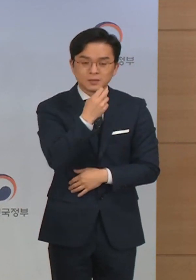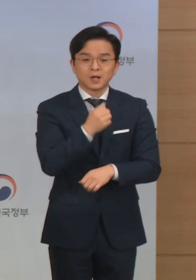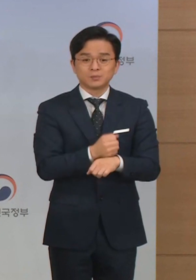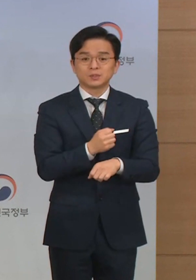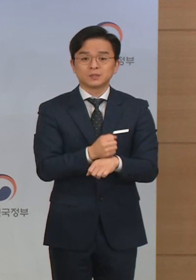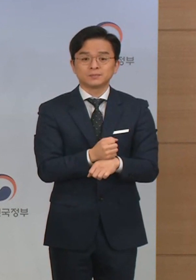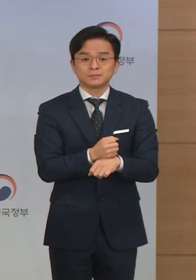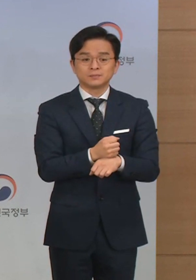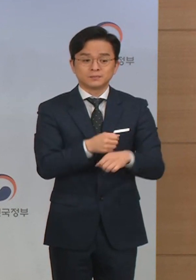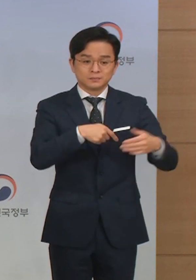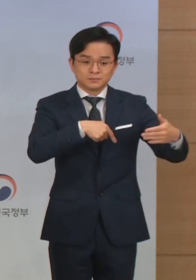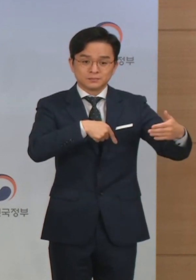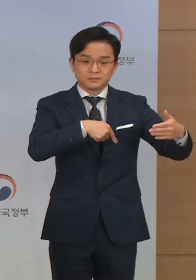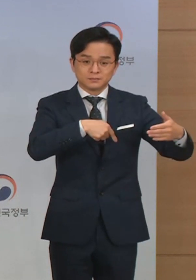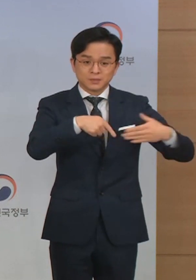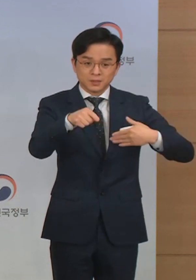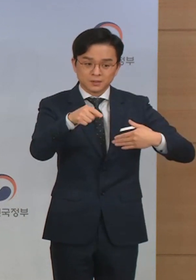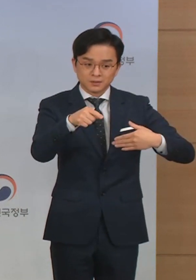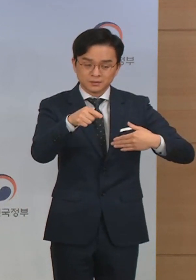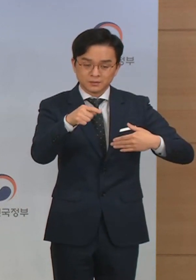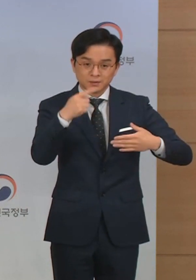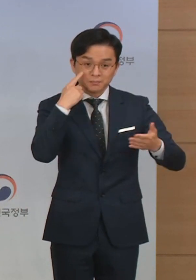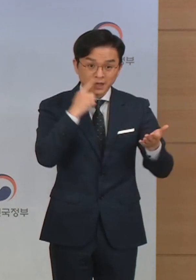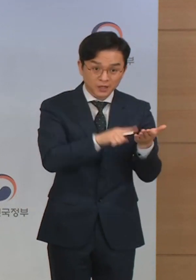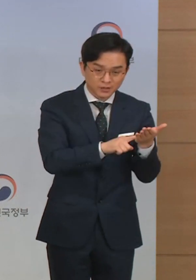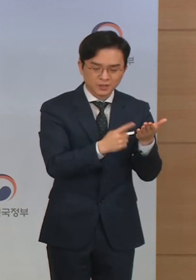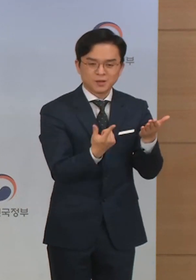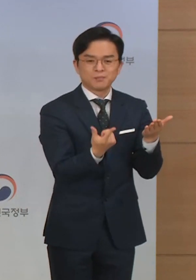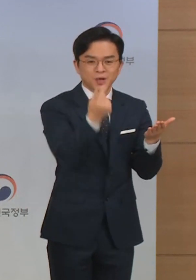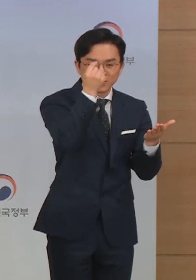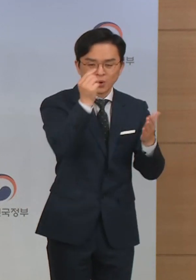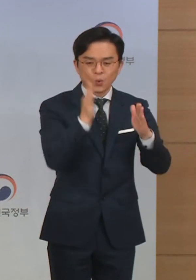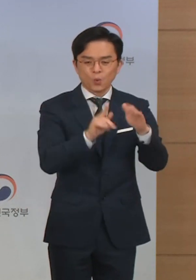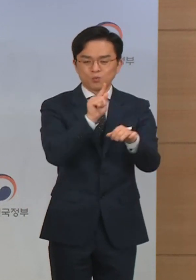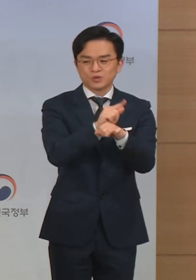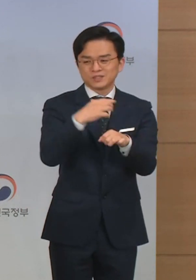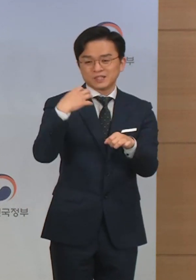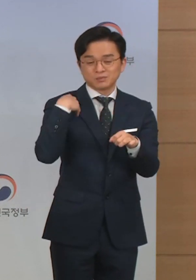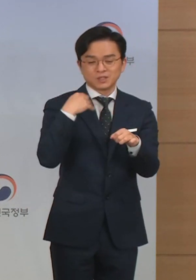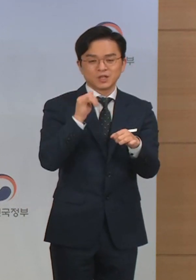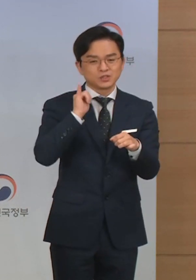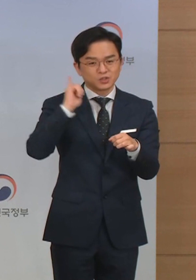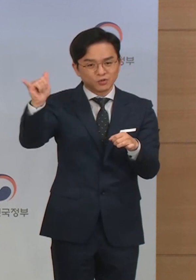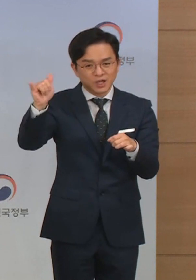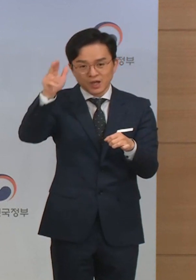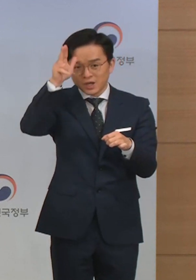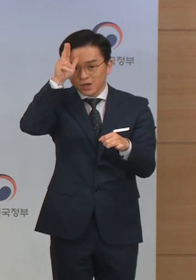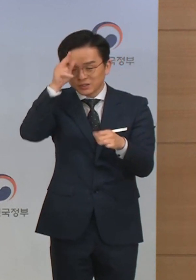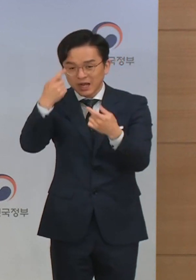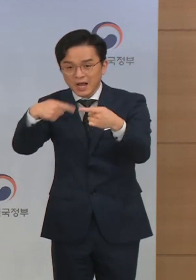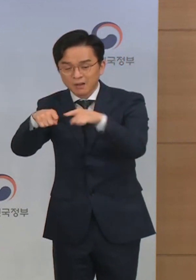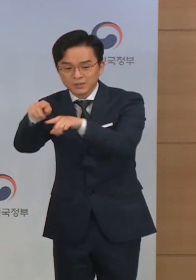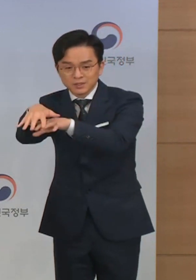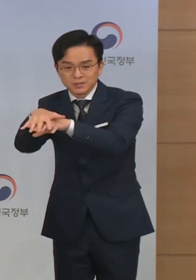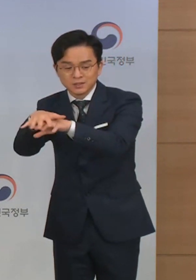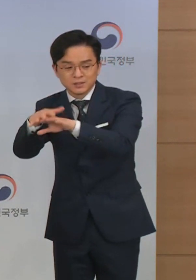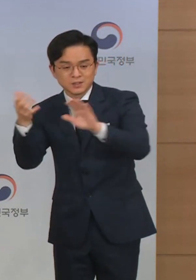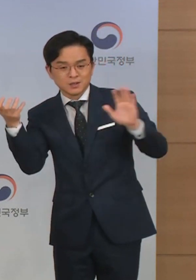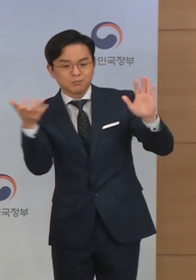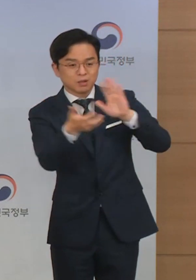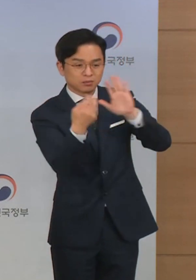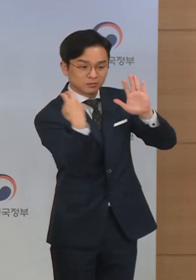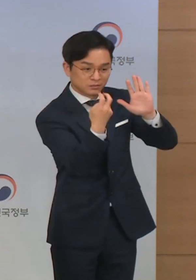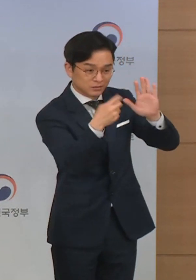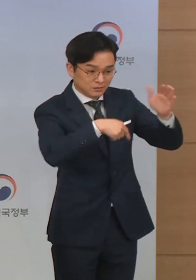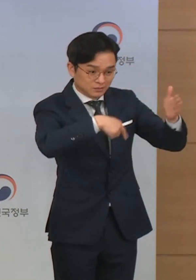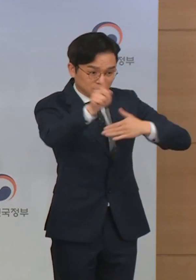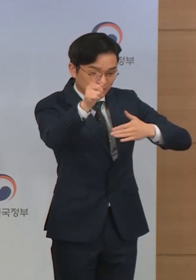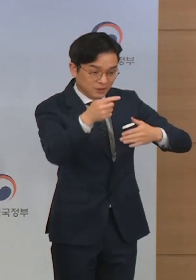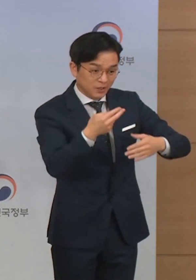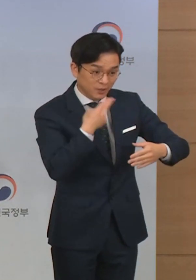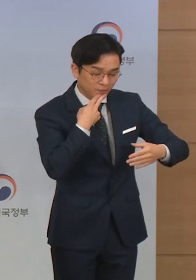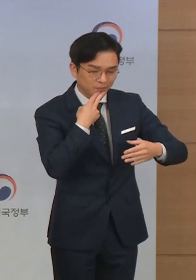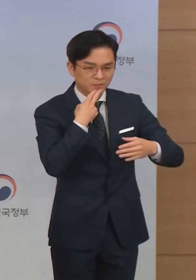이탈 을 의심이 되는 경우 전담 공무원에게 즉시 연락하여 경찰과 합동으로 현장을 확인하고 무단이탈 경우에는 고발조치 예정입니다